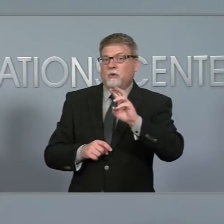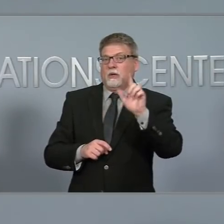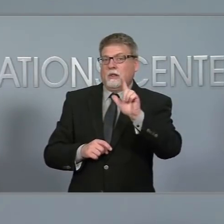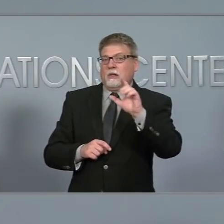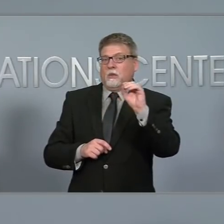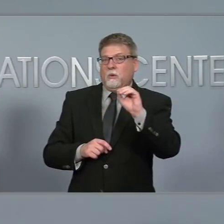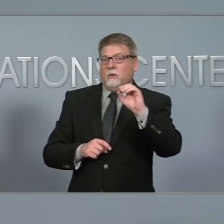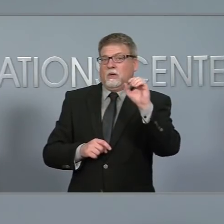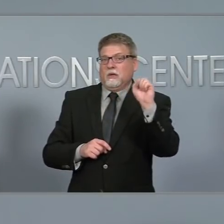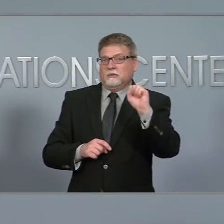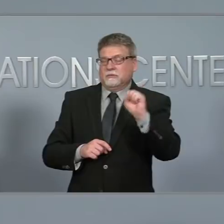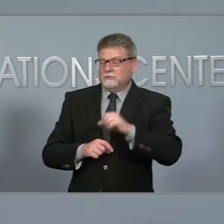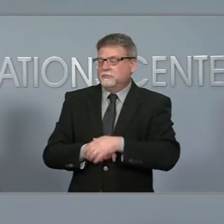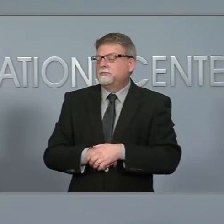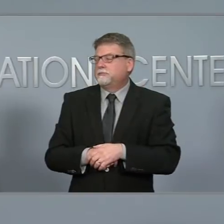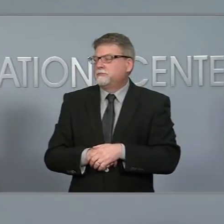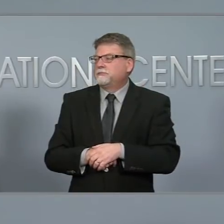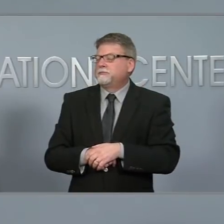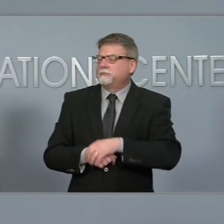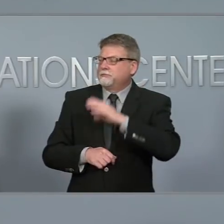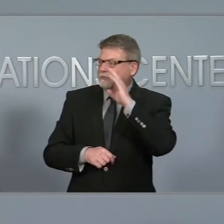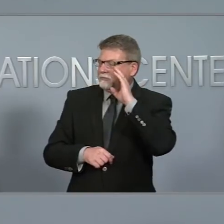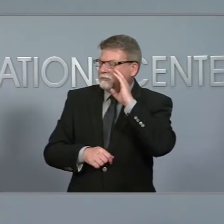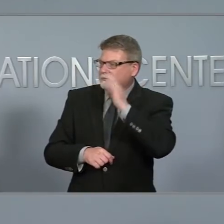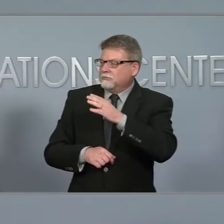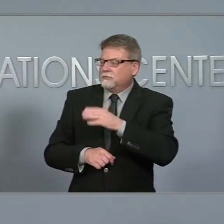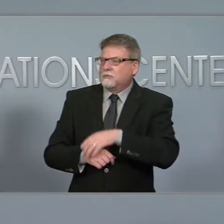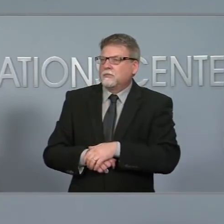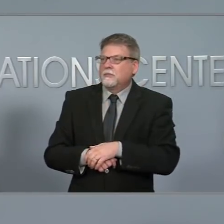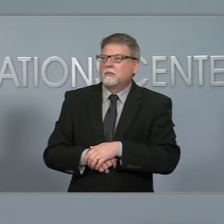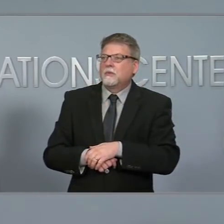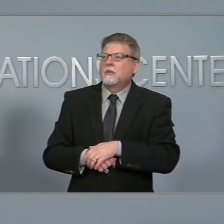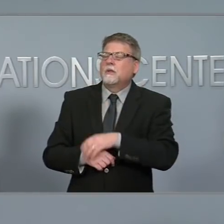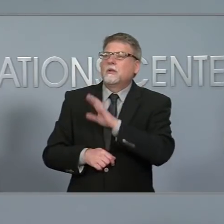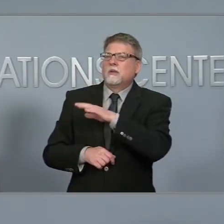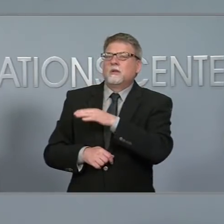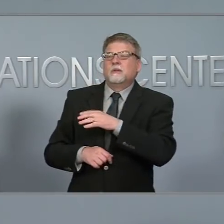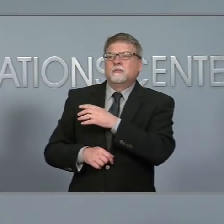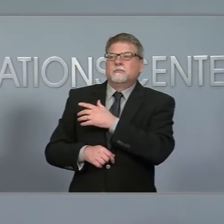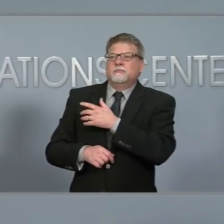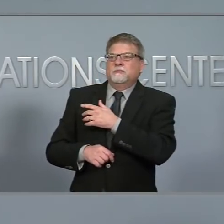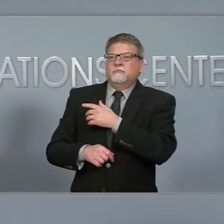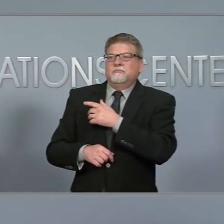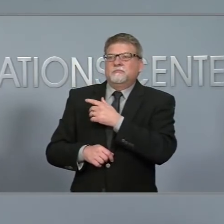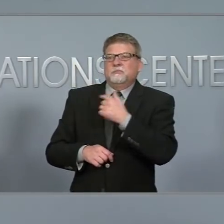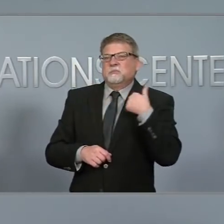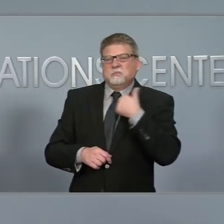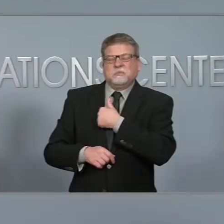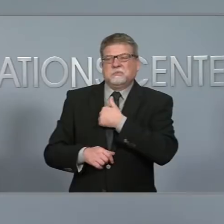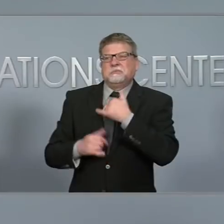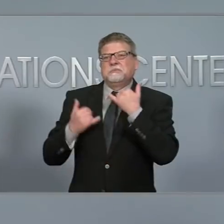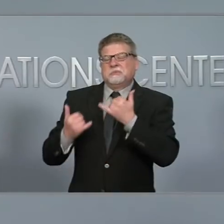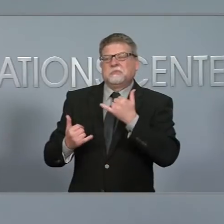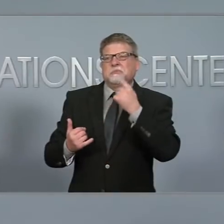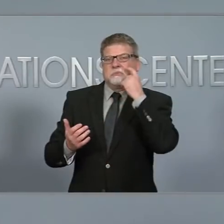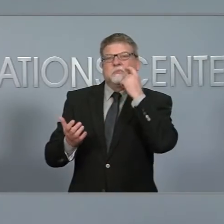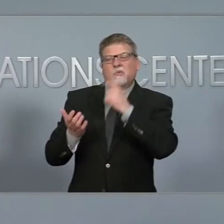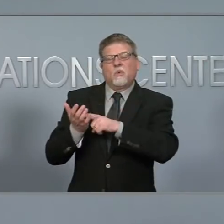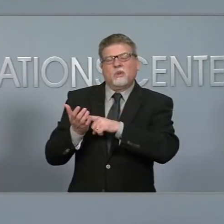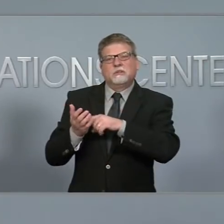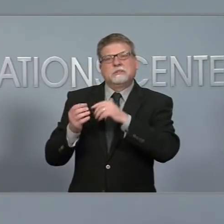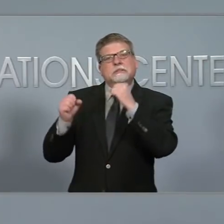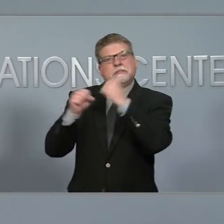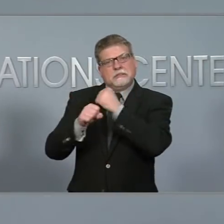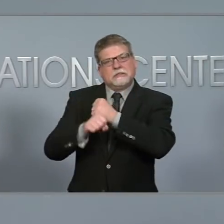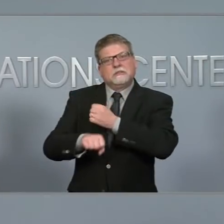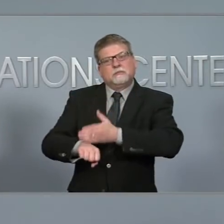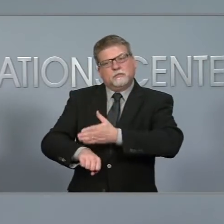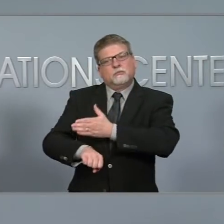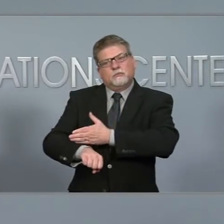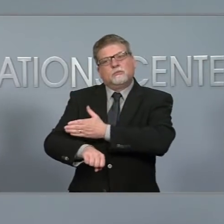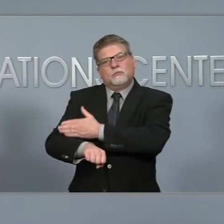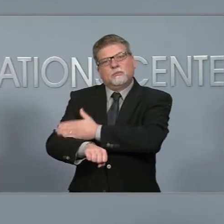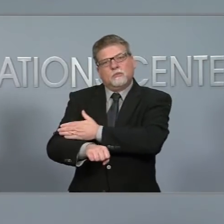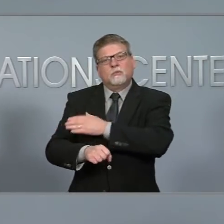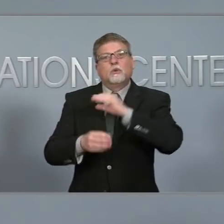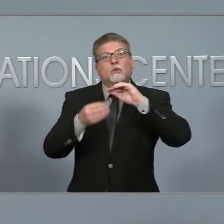La pregunta final.